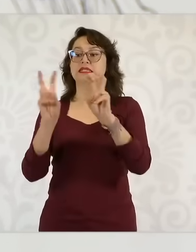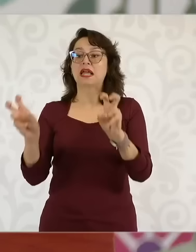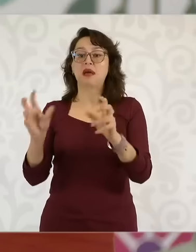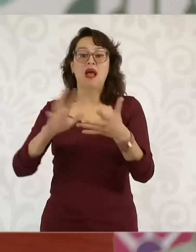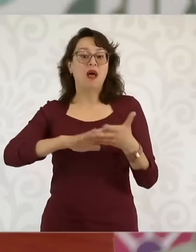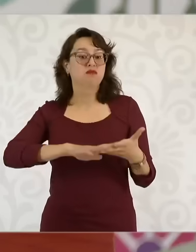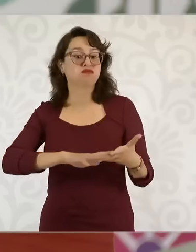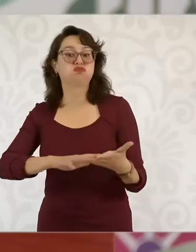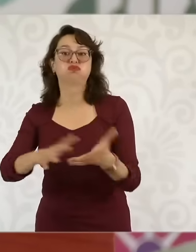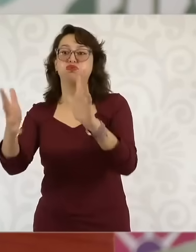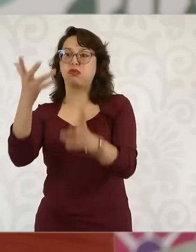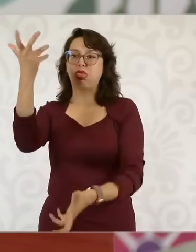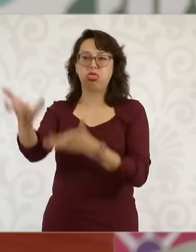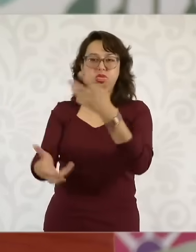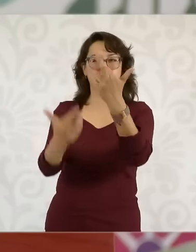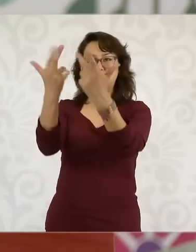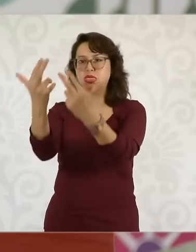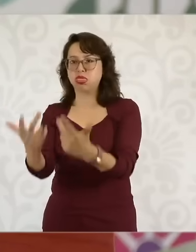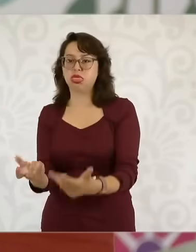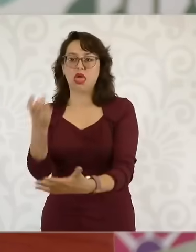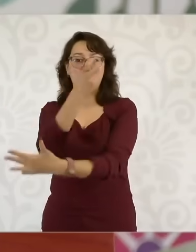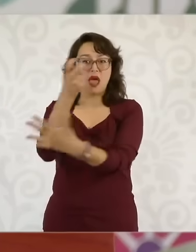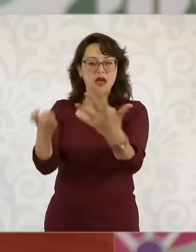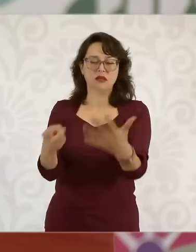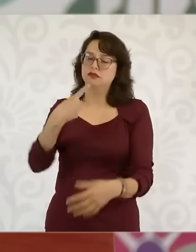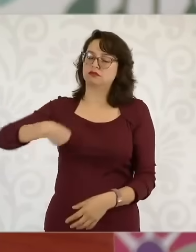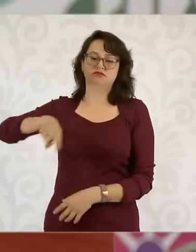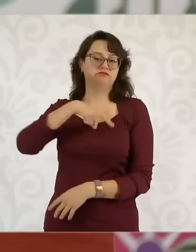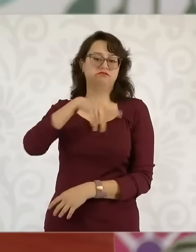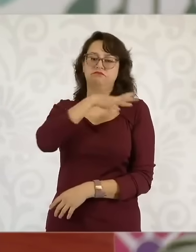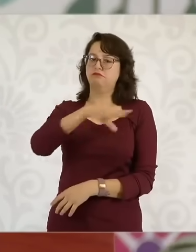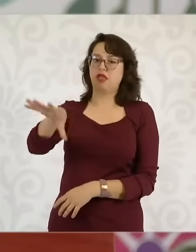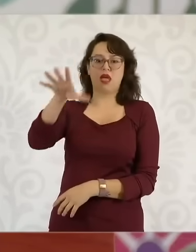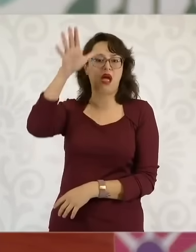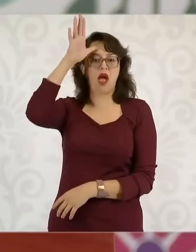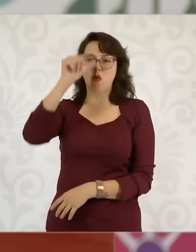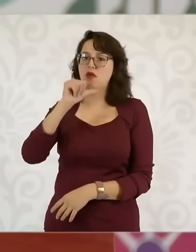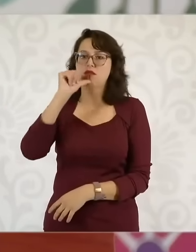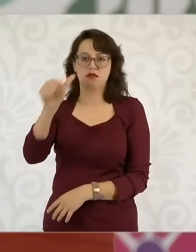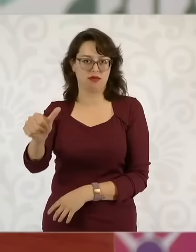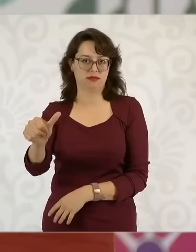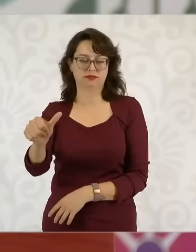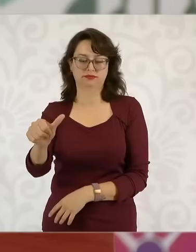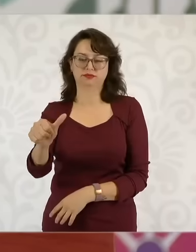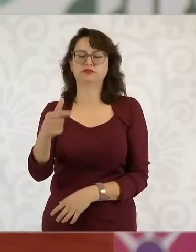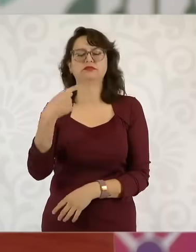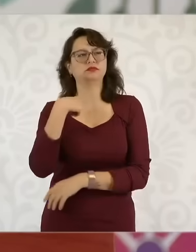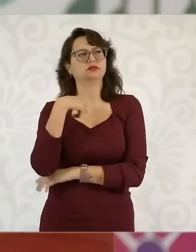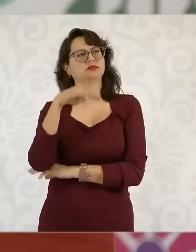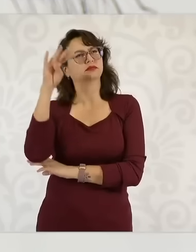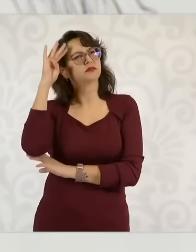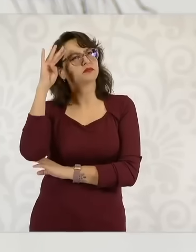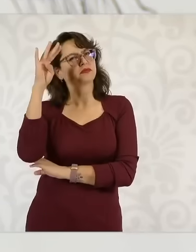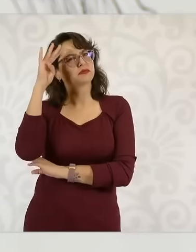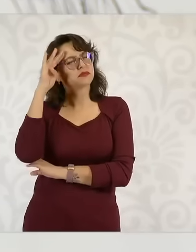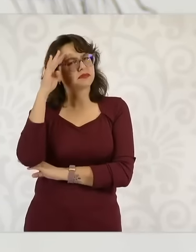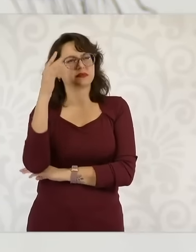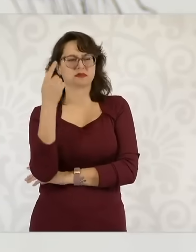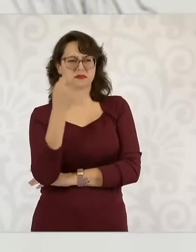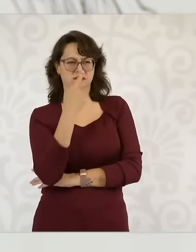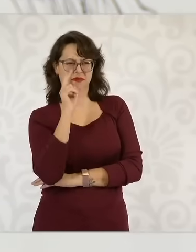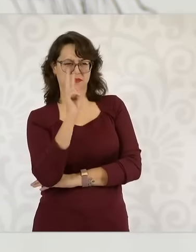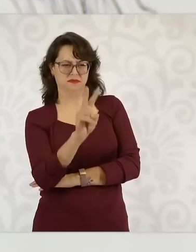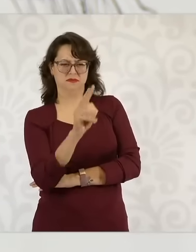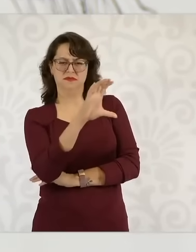Y pienso que incluso algunas fotografías que salieron lo dije el otro día